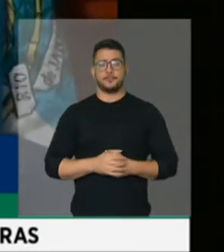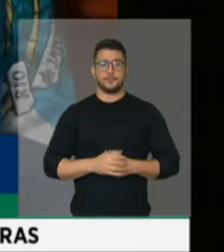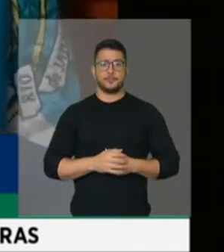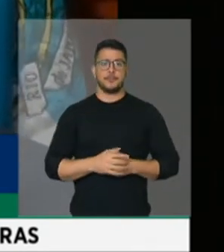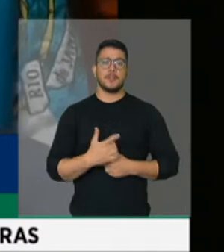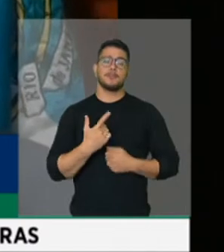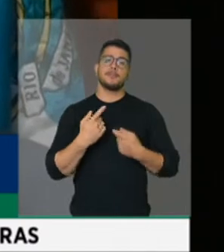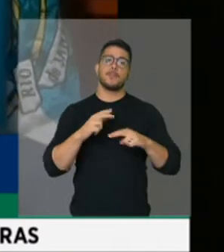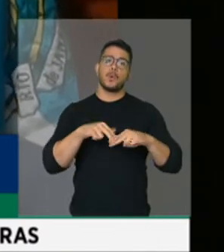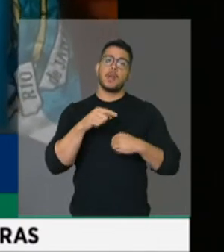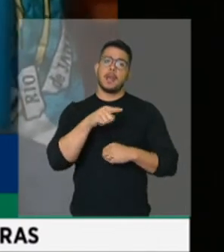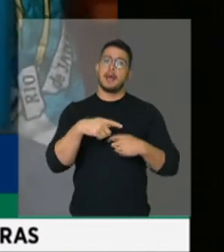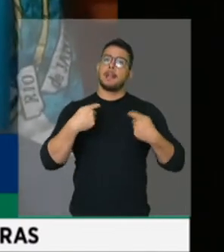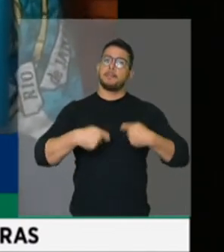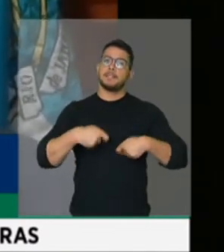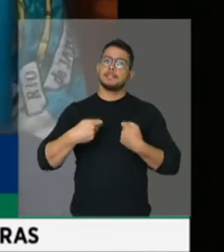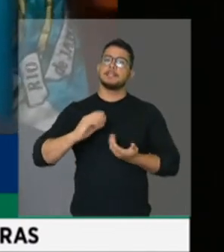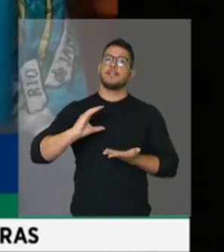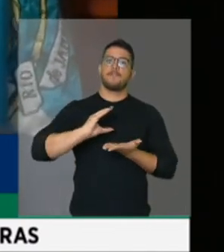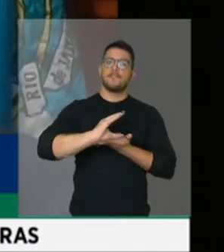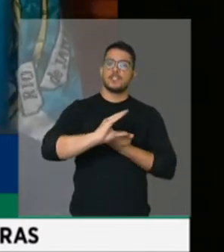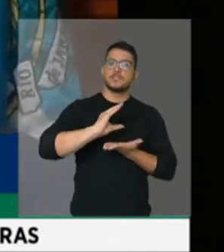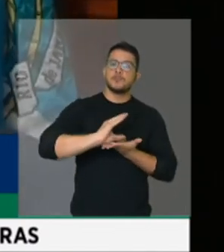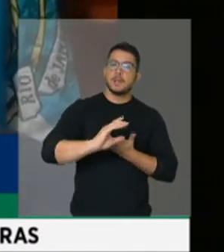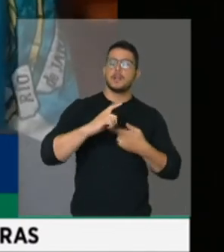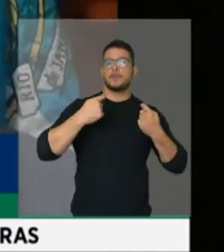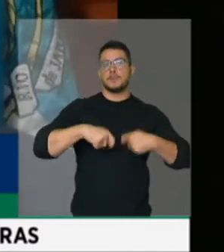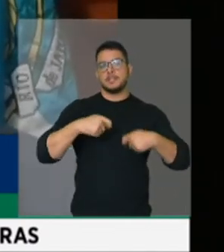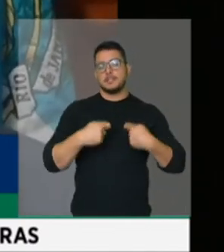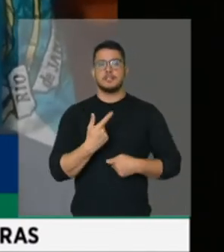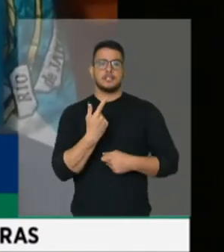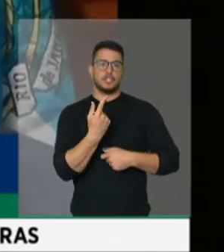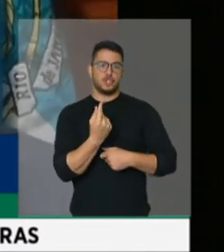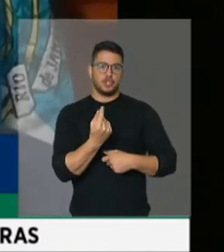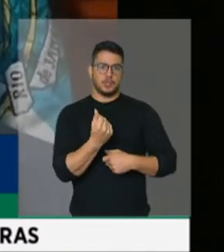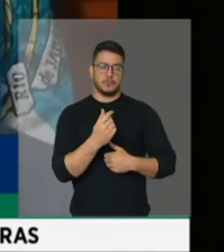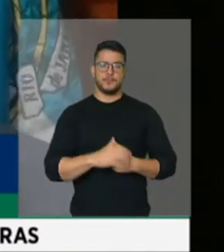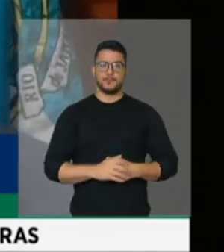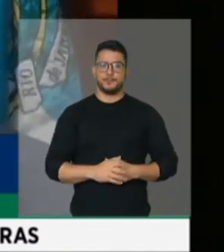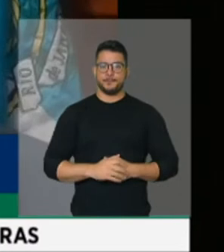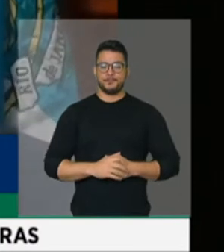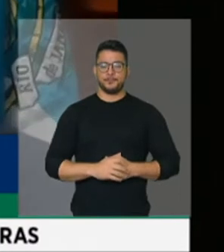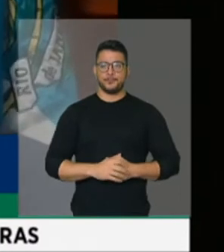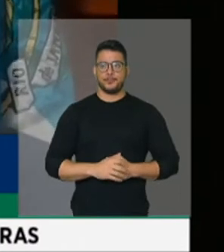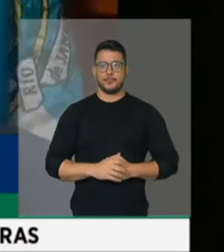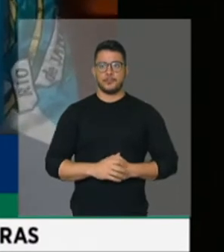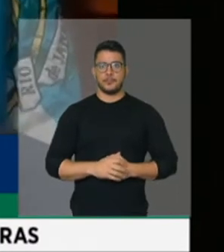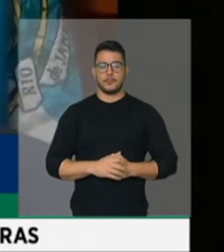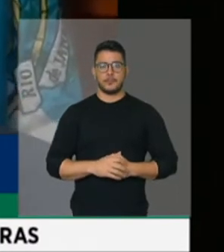VÁRIOS MOTIVOS. PRIMEIRO... UMA NECESSIDADE PRAGMÁTICA... UMA NECESSIDADE REAL QUE ESSA EMPRESA... TÃO IMPORTANTE,